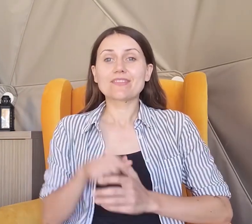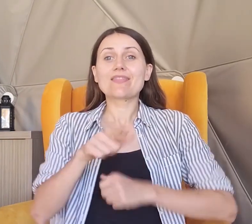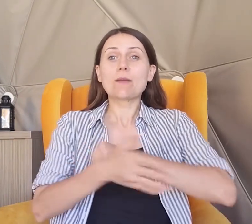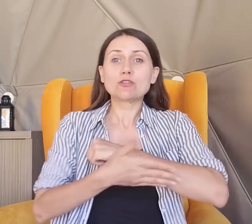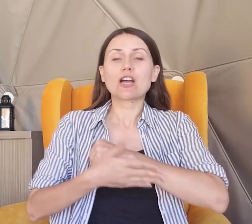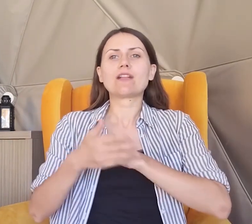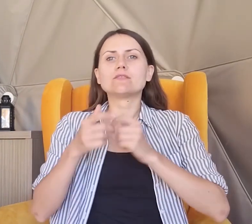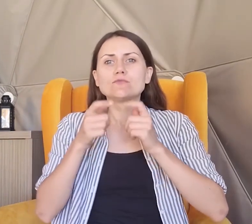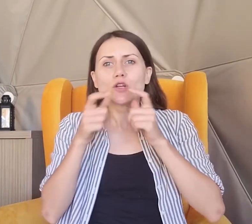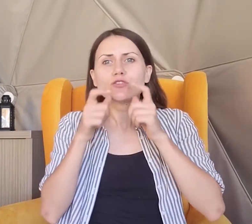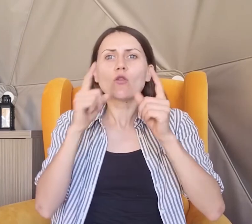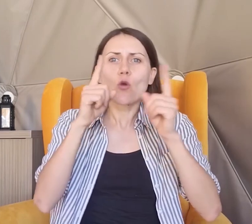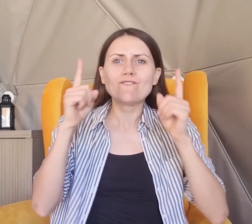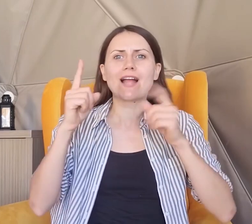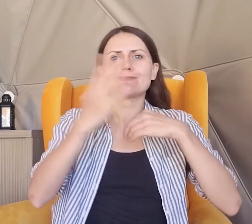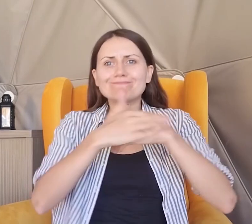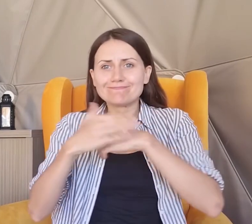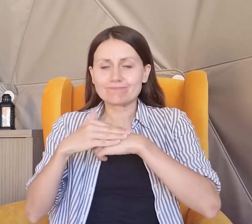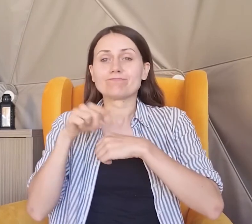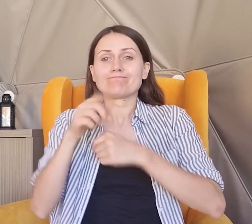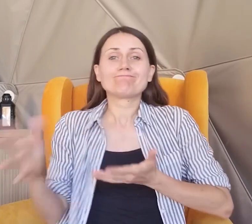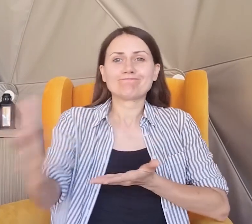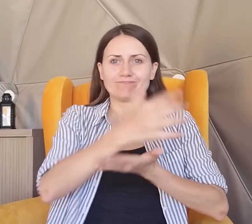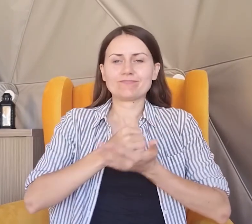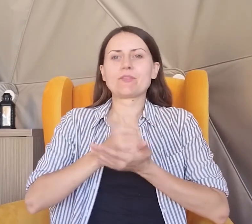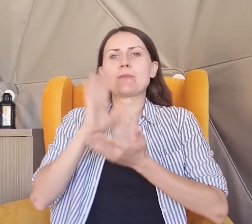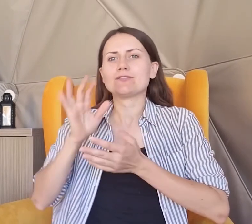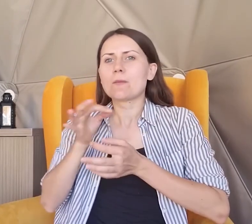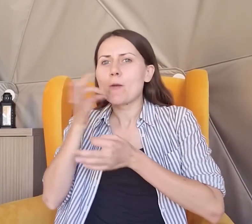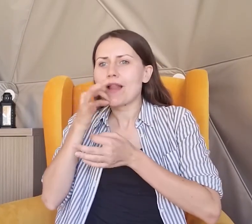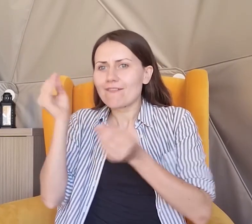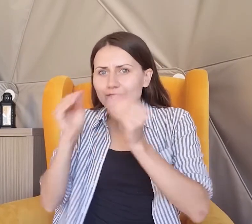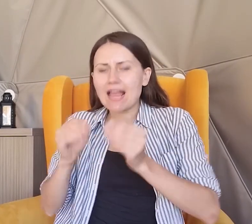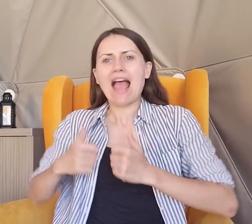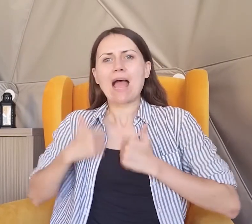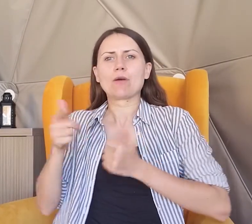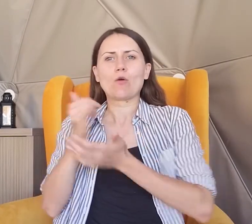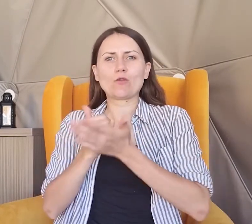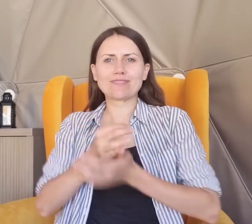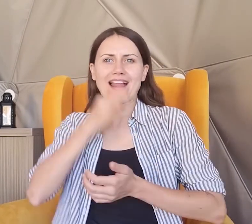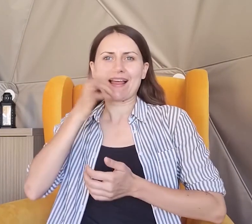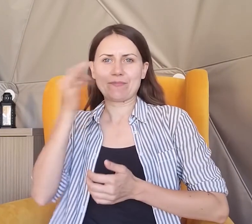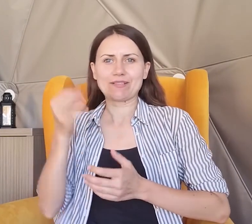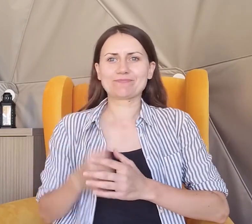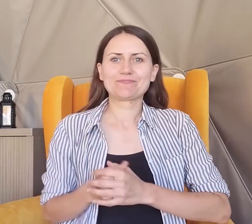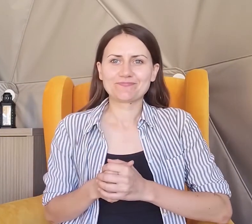Na podstawie zgłoszonych uwag wprowadzimy poprawki, by ulepszyć kurs.